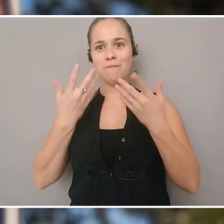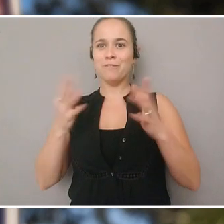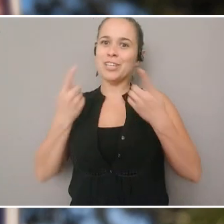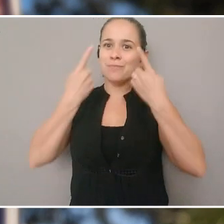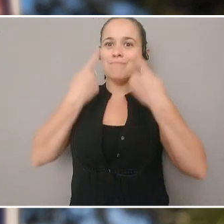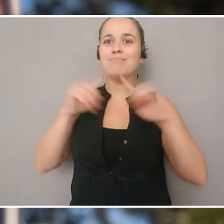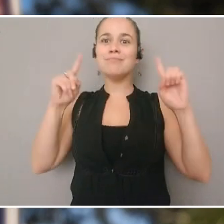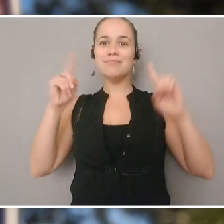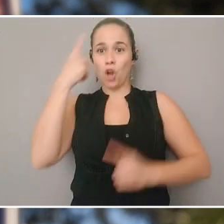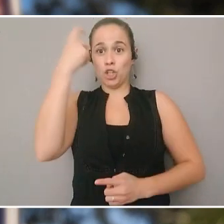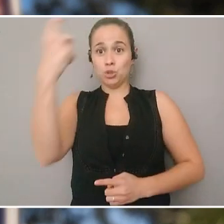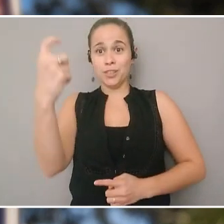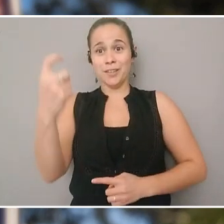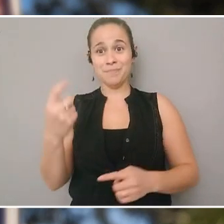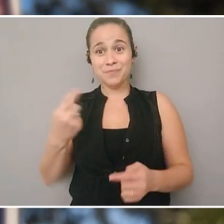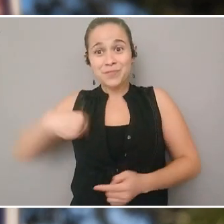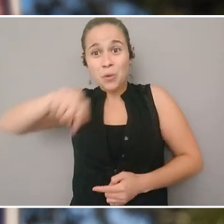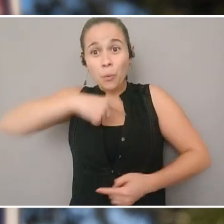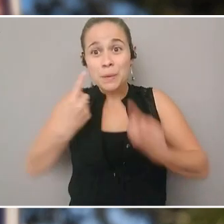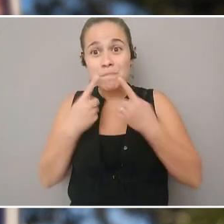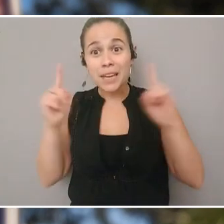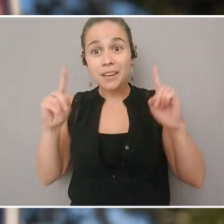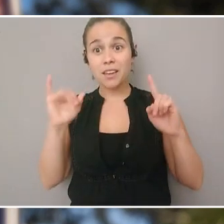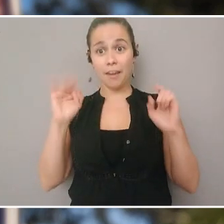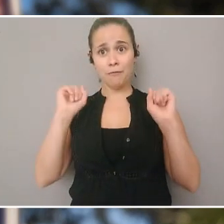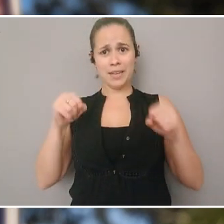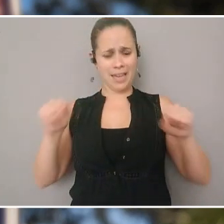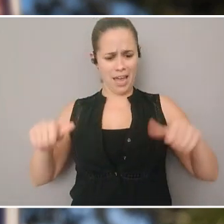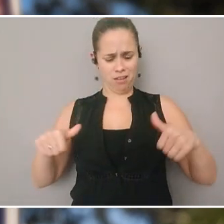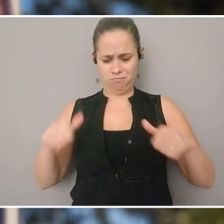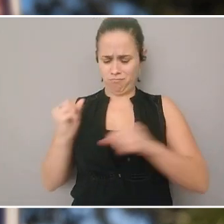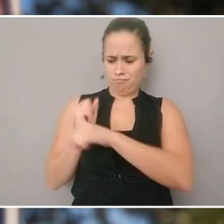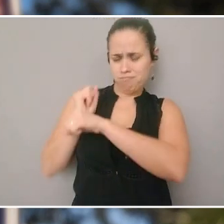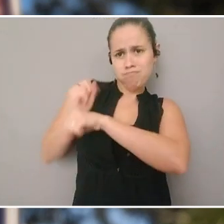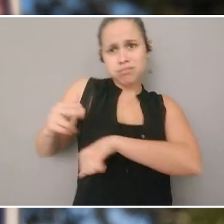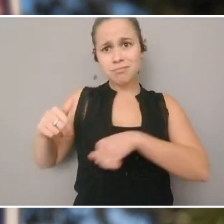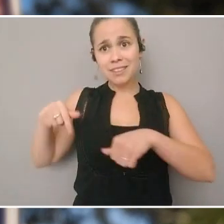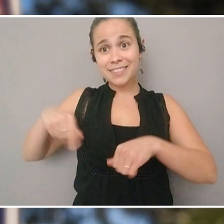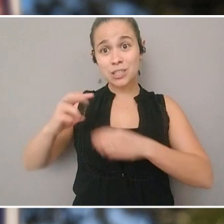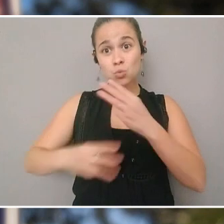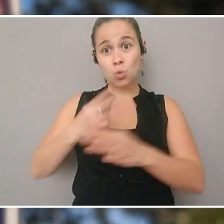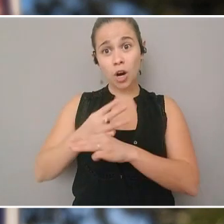y si podemos conquistar esto,